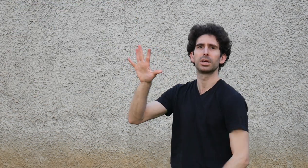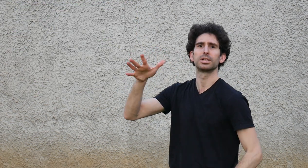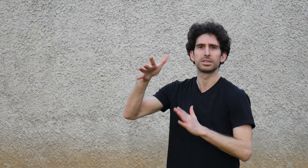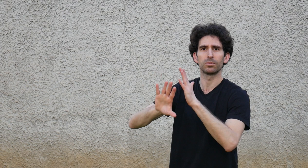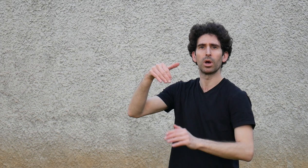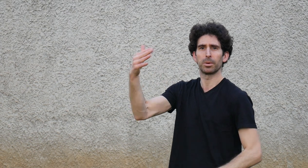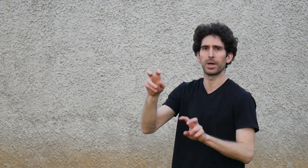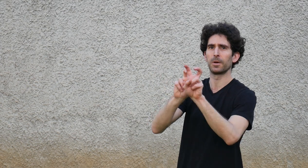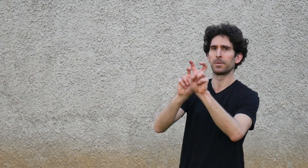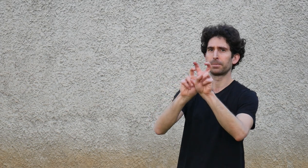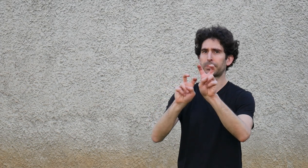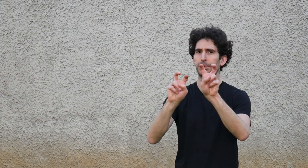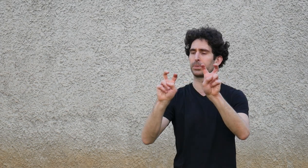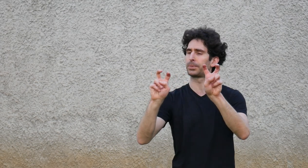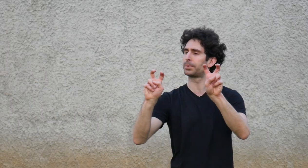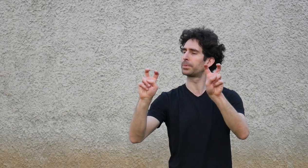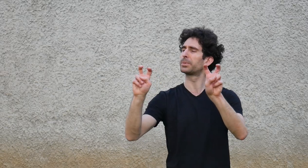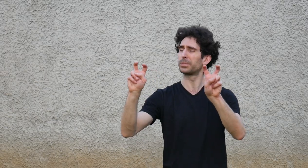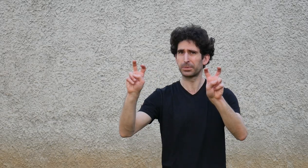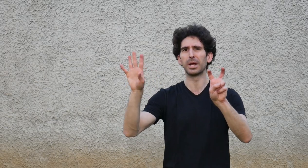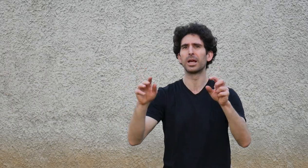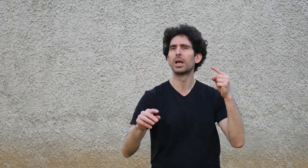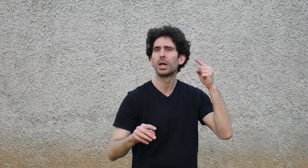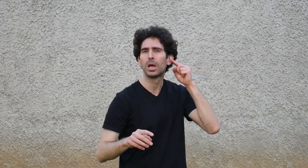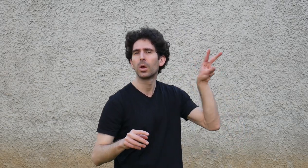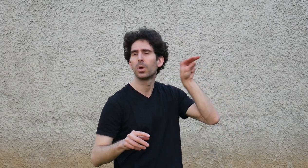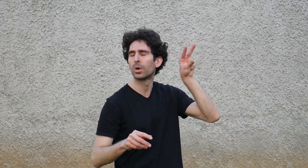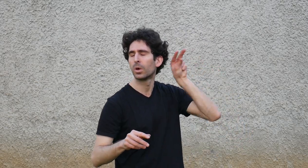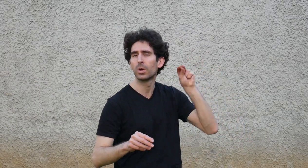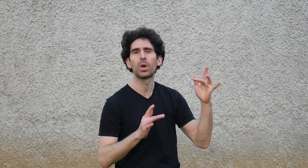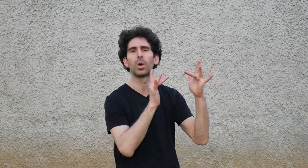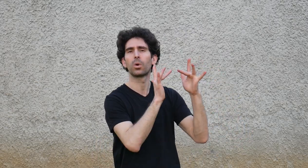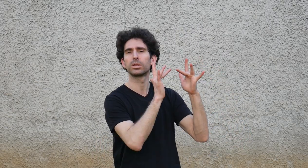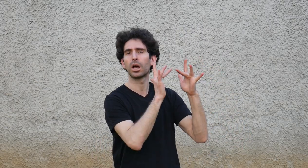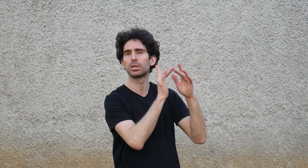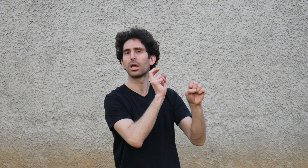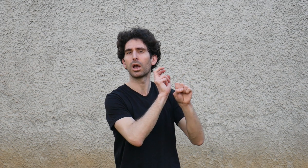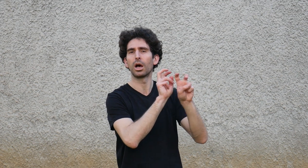Cinq mois après, il se sépare de sa mère mais reste en contact auditif.